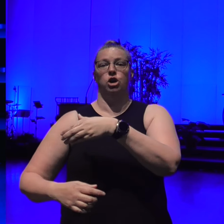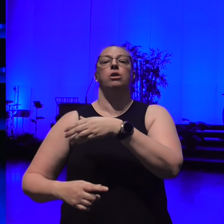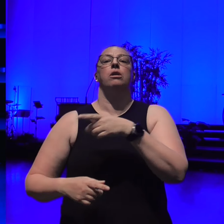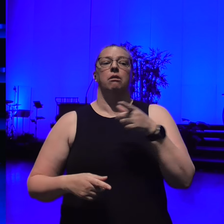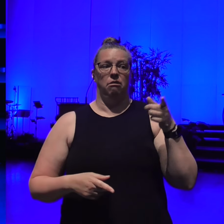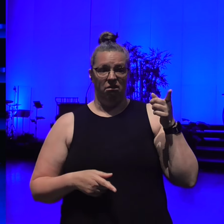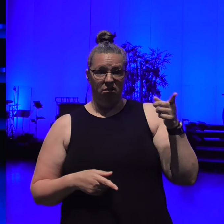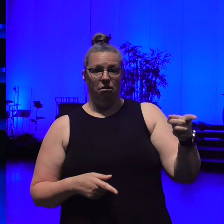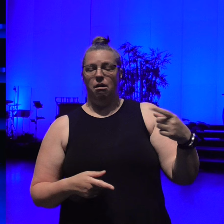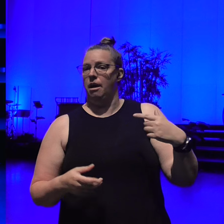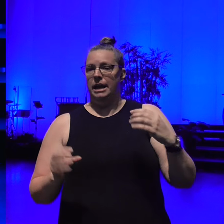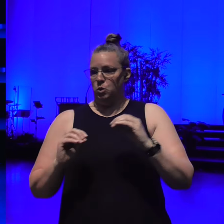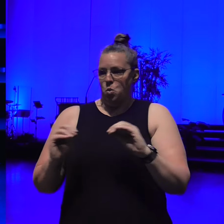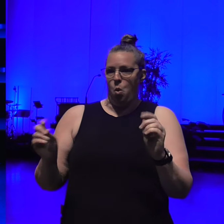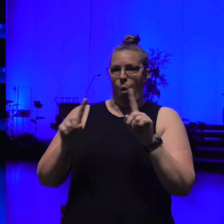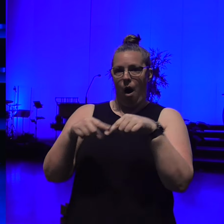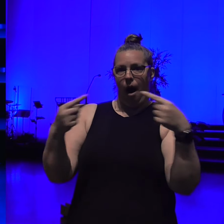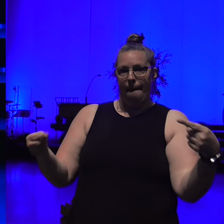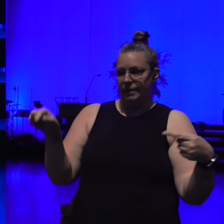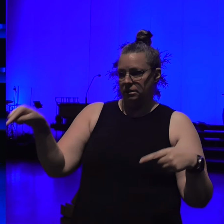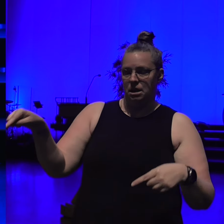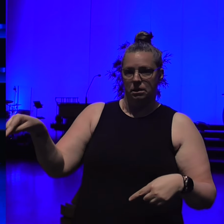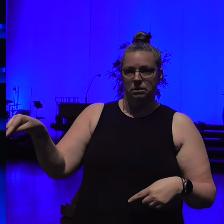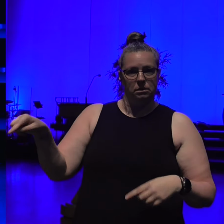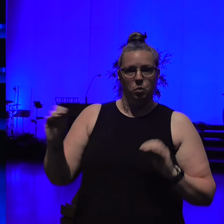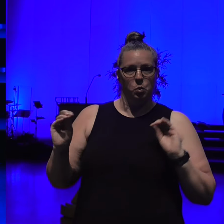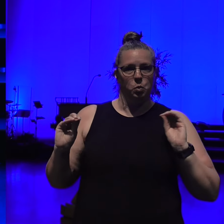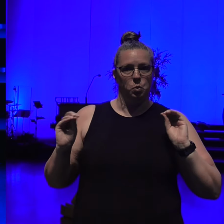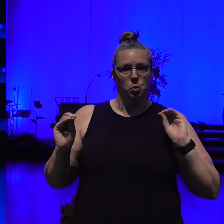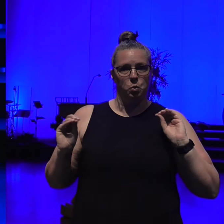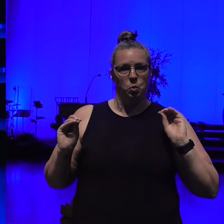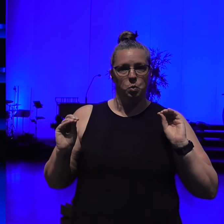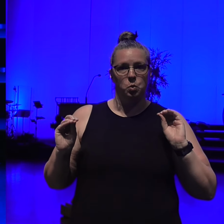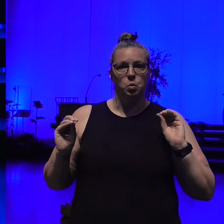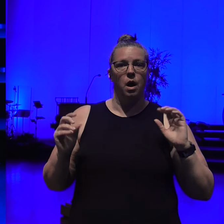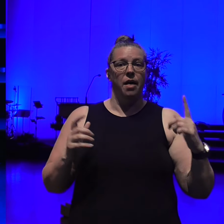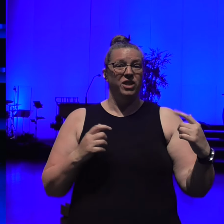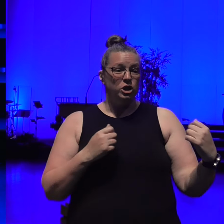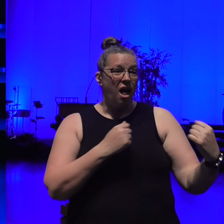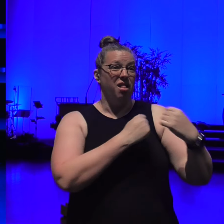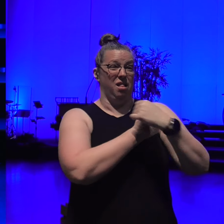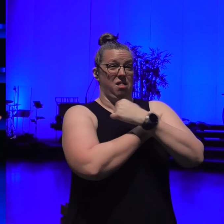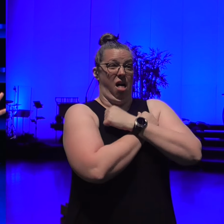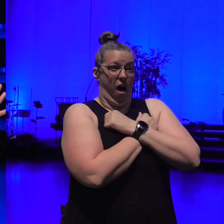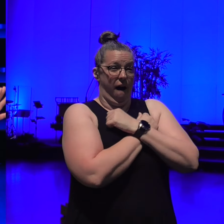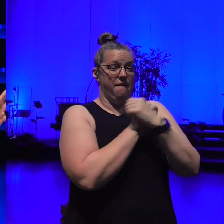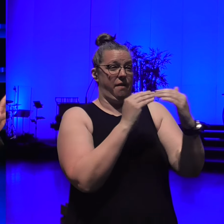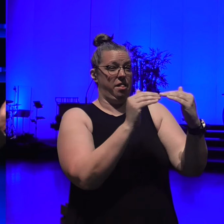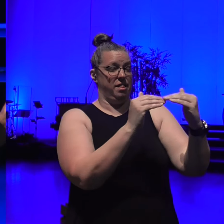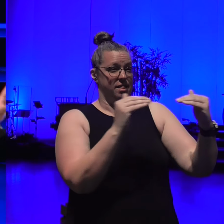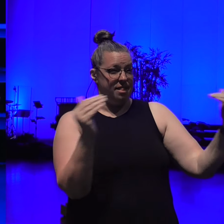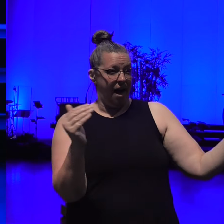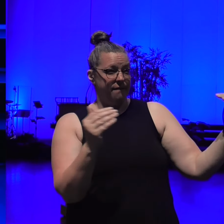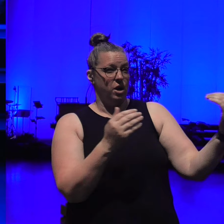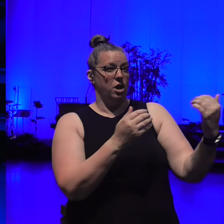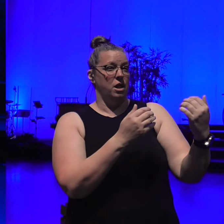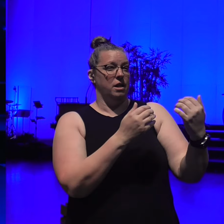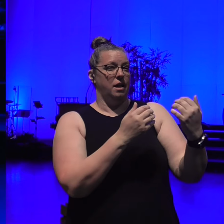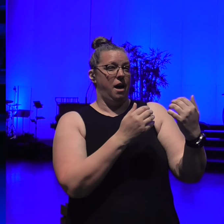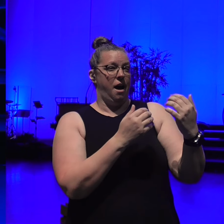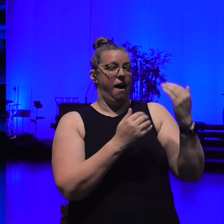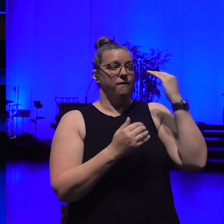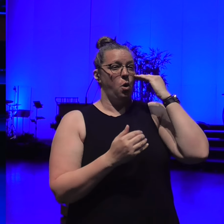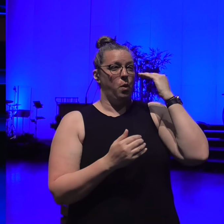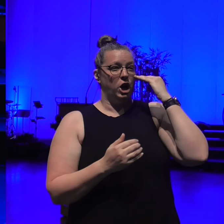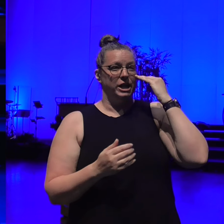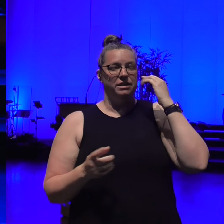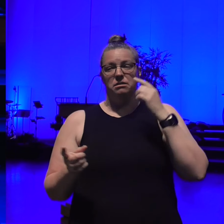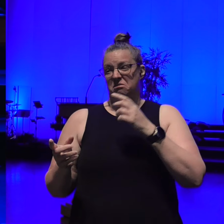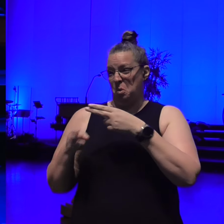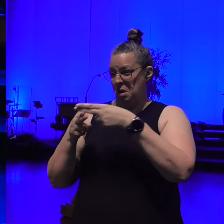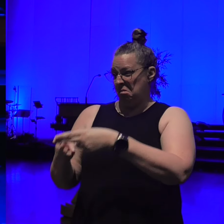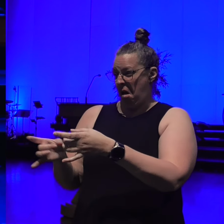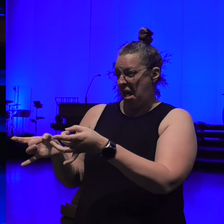no tiene opuesto. ¿Existe un amor a un nivel de conciencia que sea opuesto al odio? Bien, o un